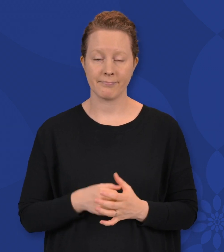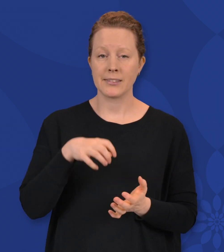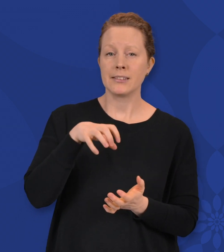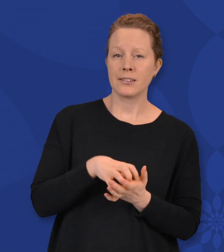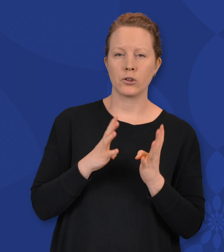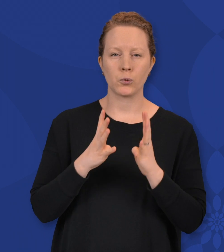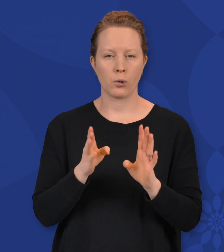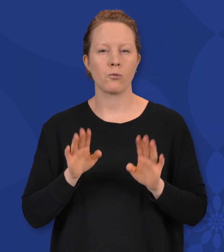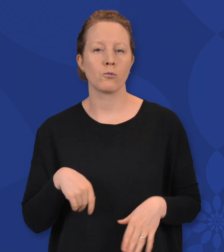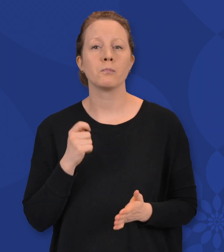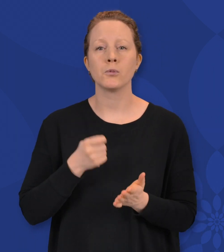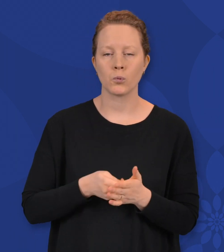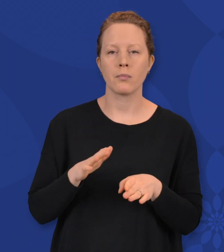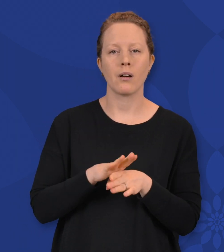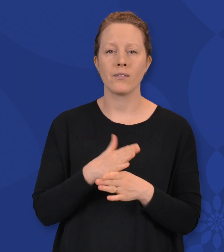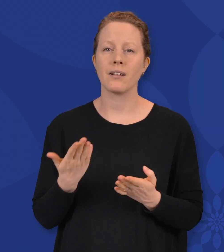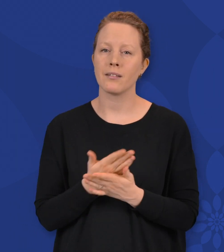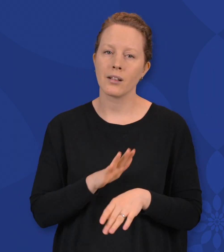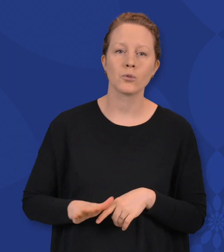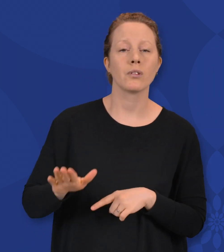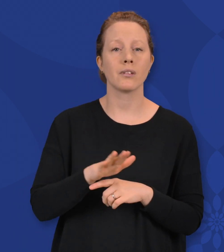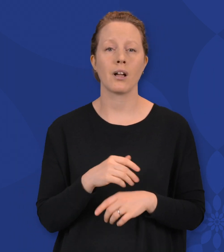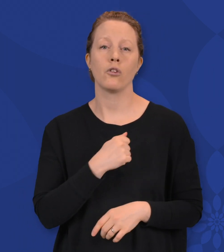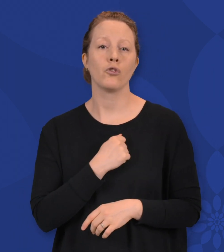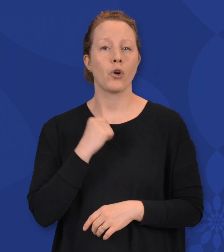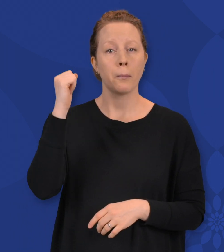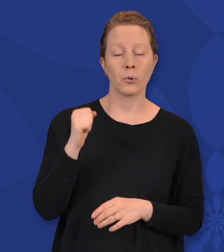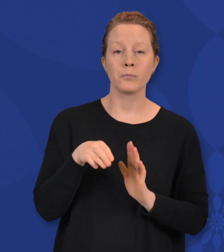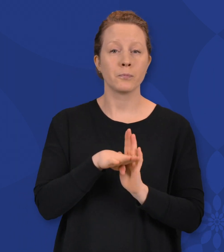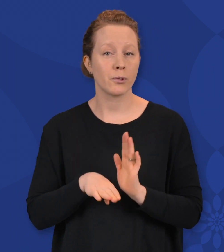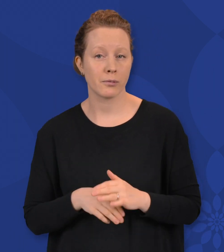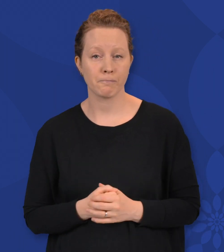Statsrådet har fattat ett principbeslut om att ta i bruk en nationell nödbromsmekanism.